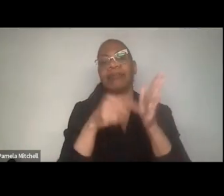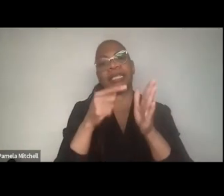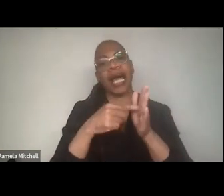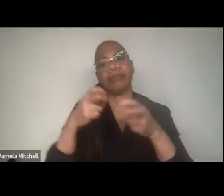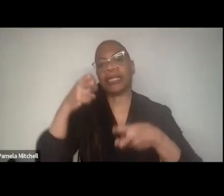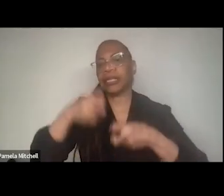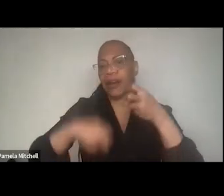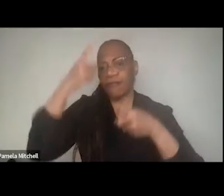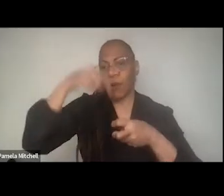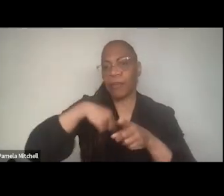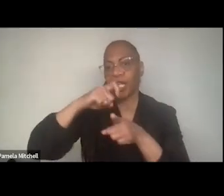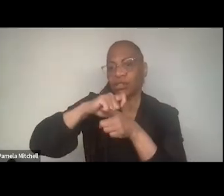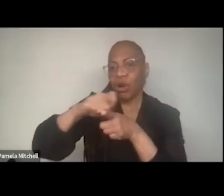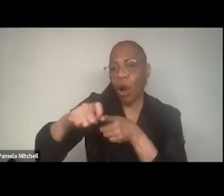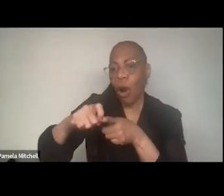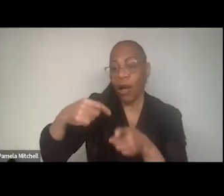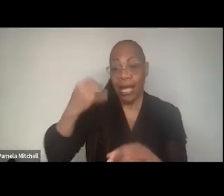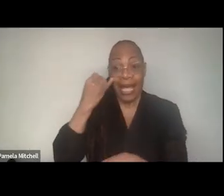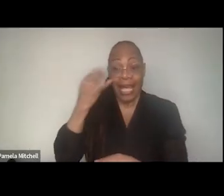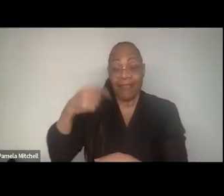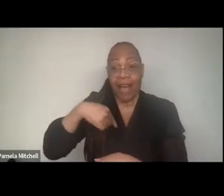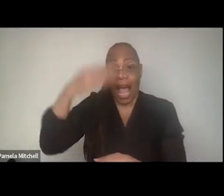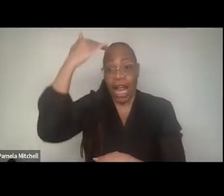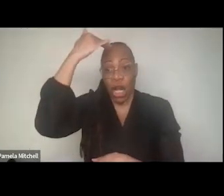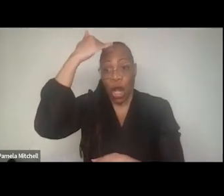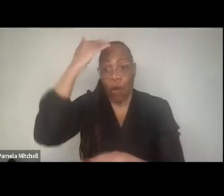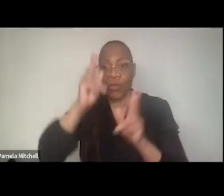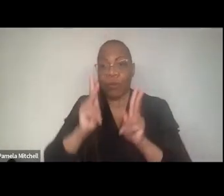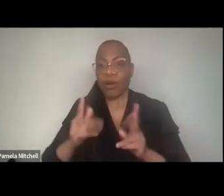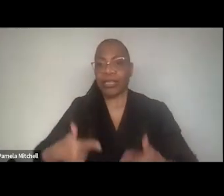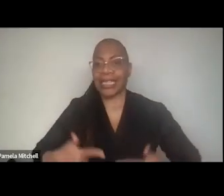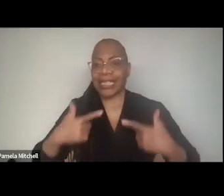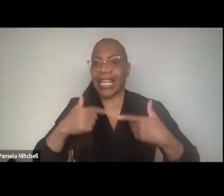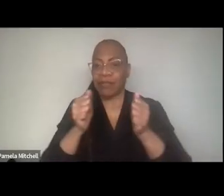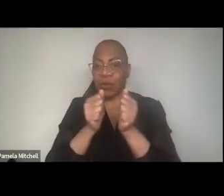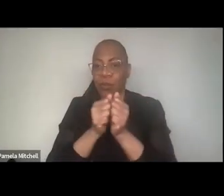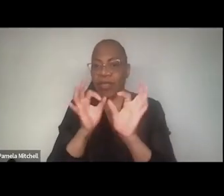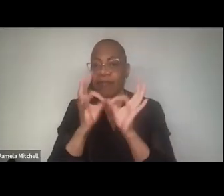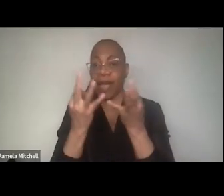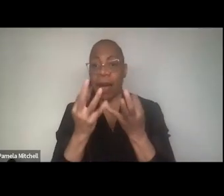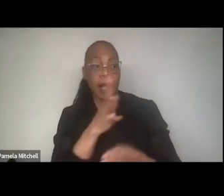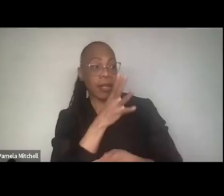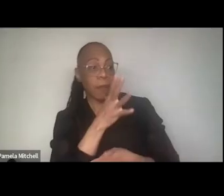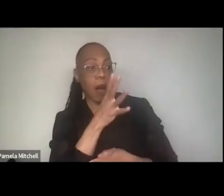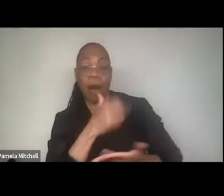Si sé que viven con su familia y mamá ayuda a esta persona a manejar su horario.